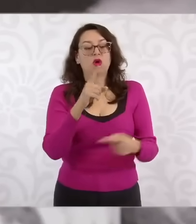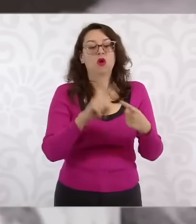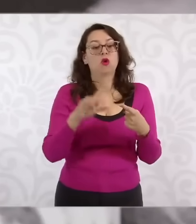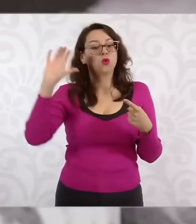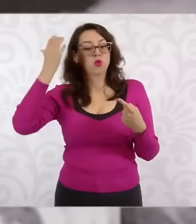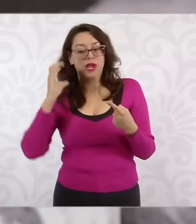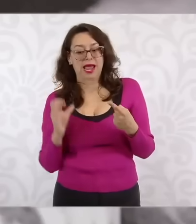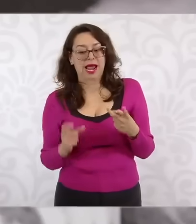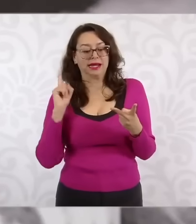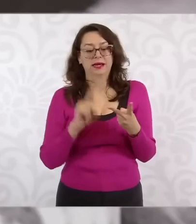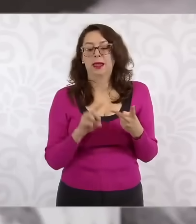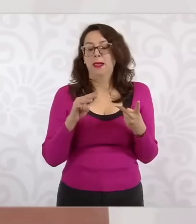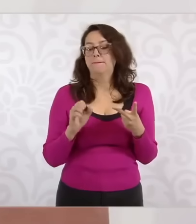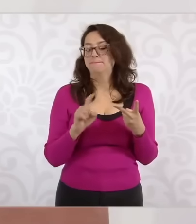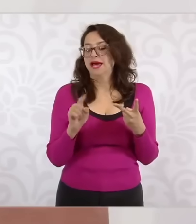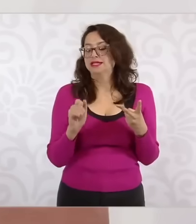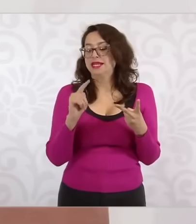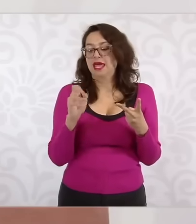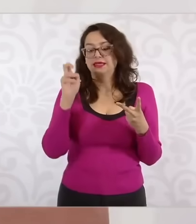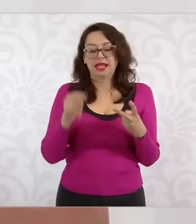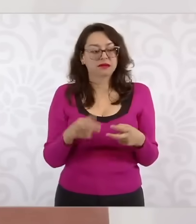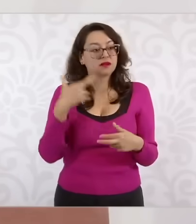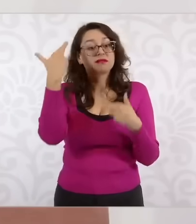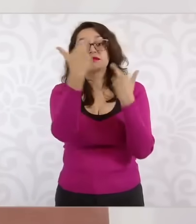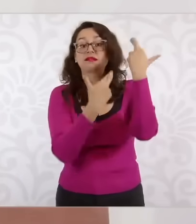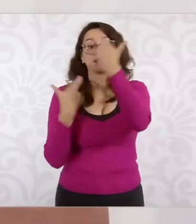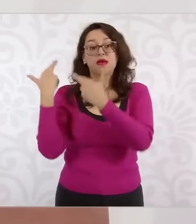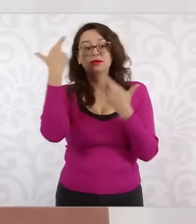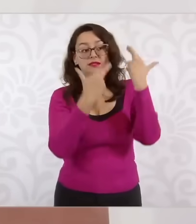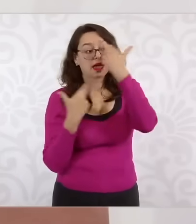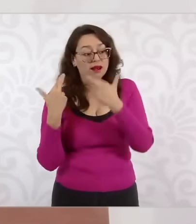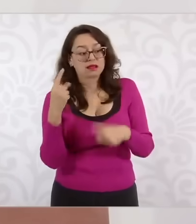está realizando esta semana en levantamiento para hacer un fortalecimiento con recursos federales